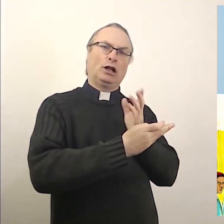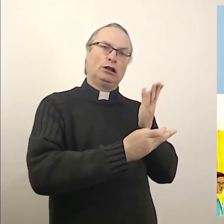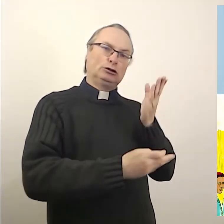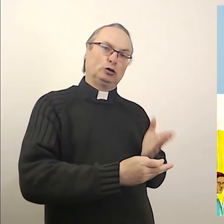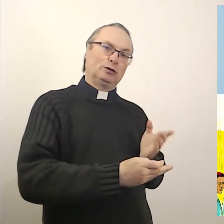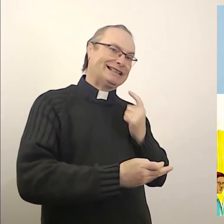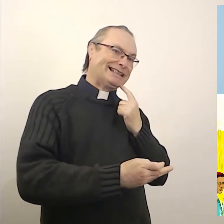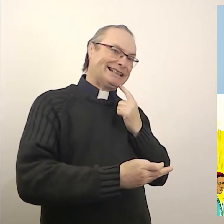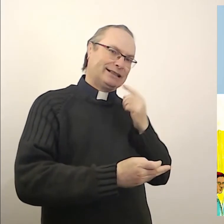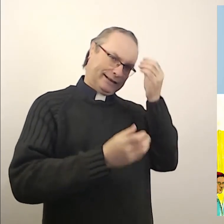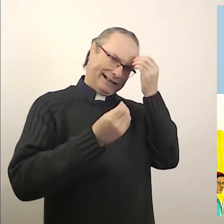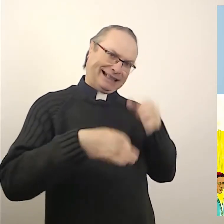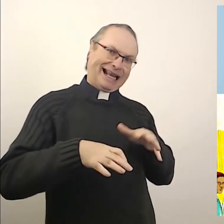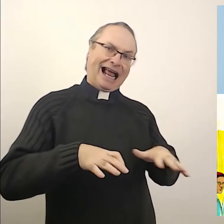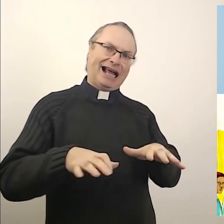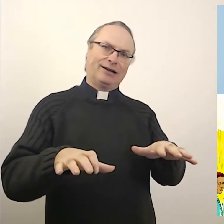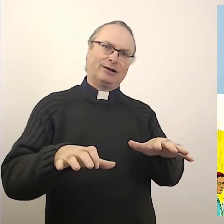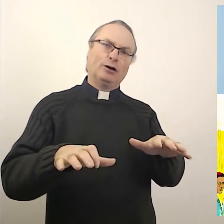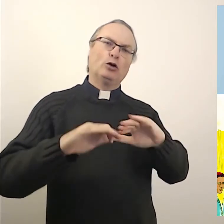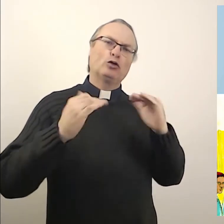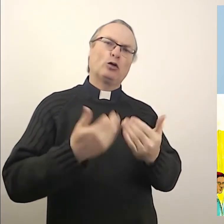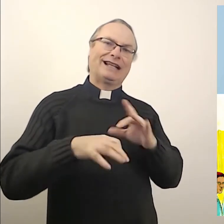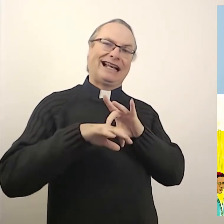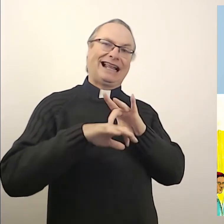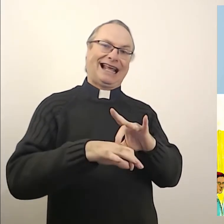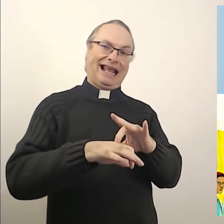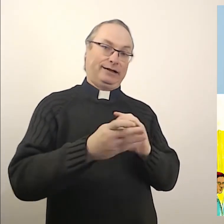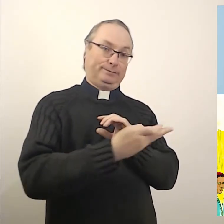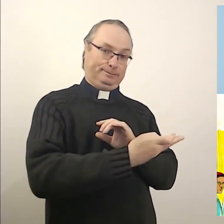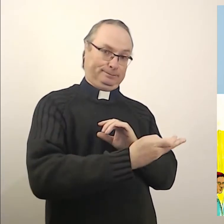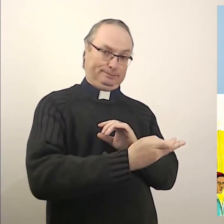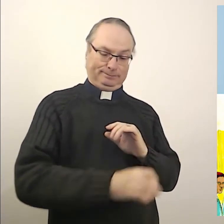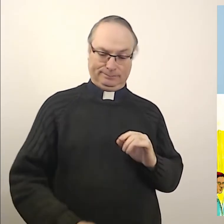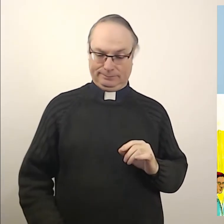celui qui égare toute la terre.